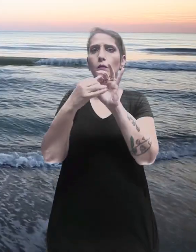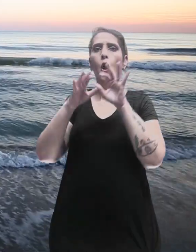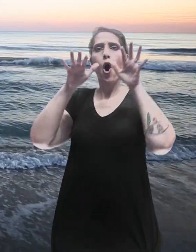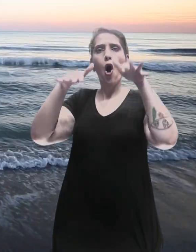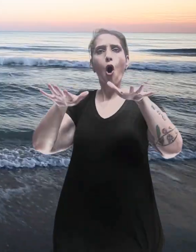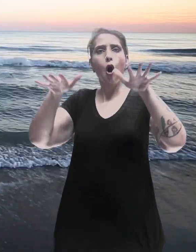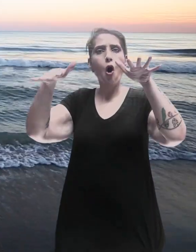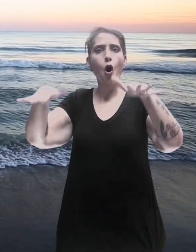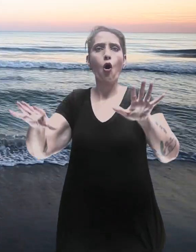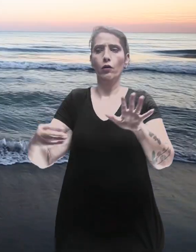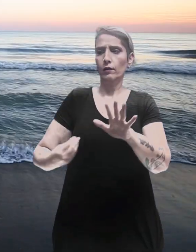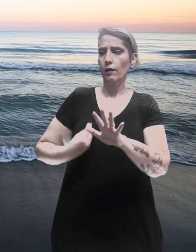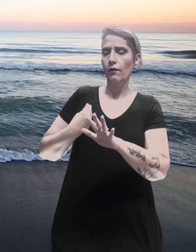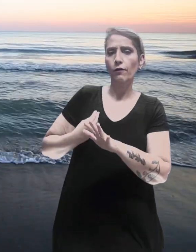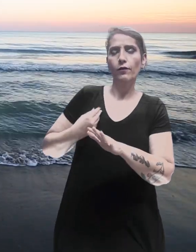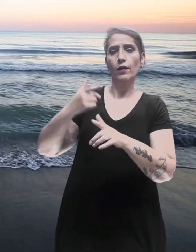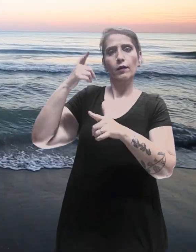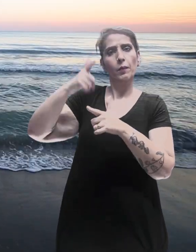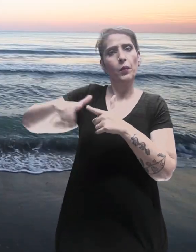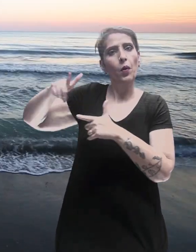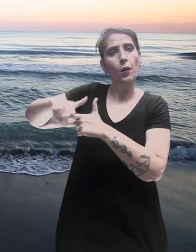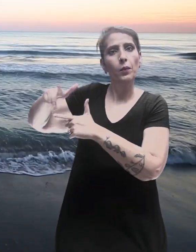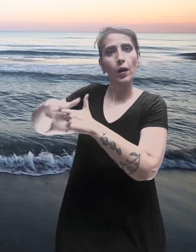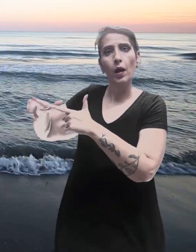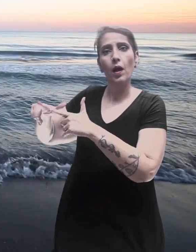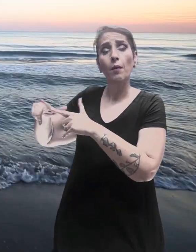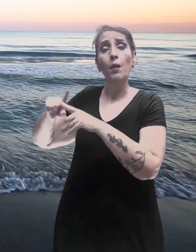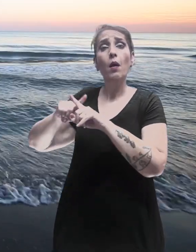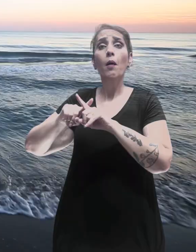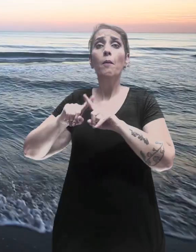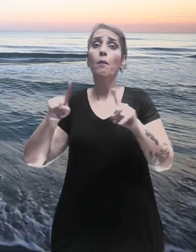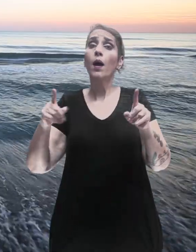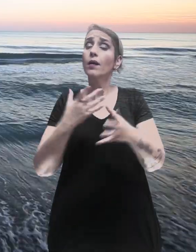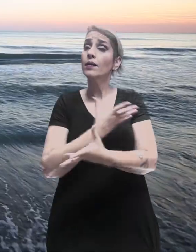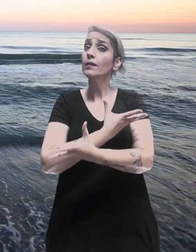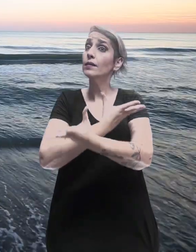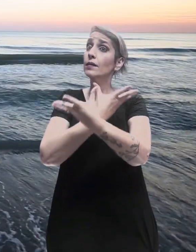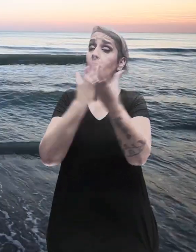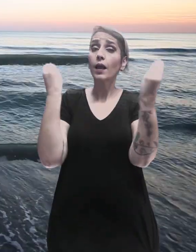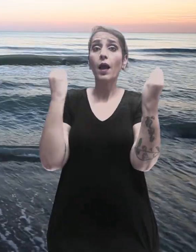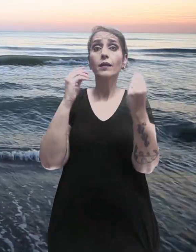os altos e baixos da vida — que esquece... a imensidão do oceano que você é.